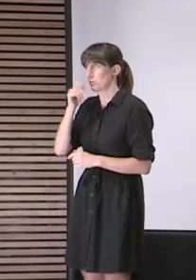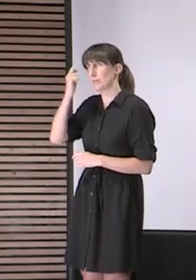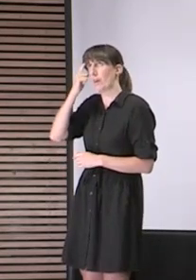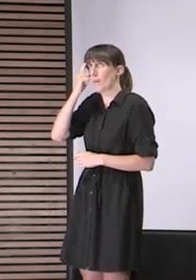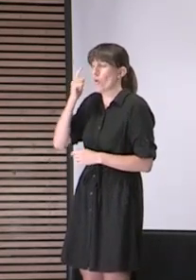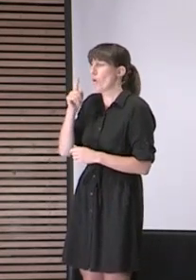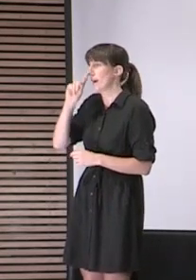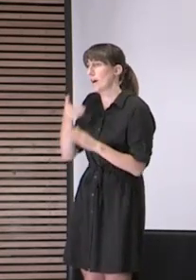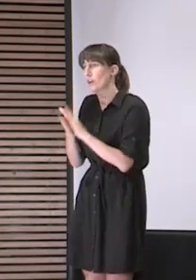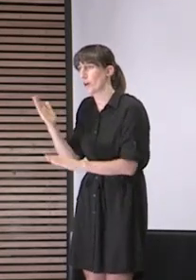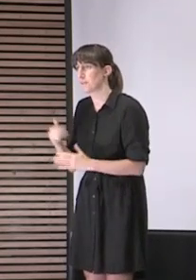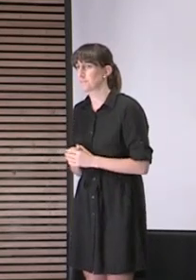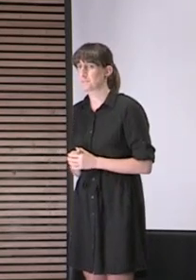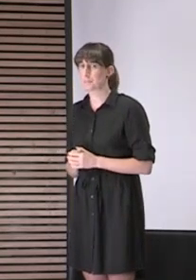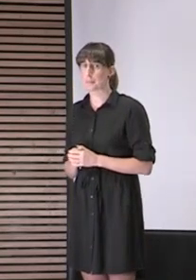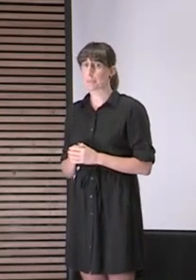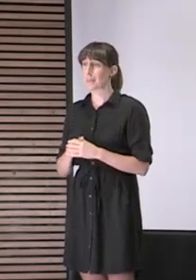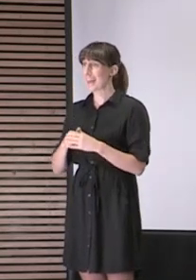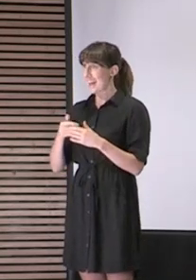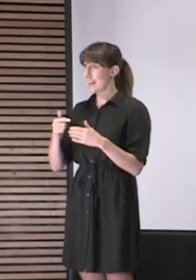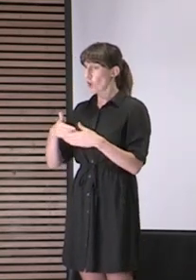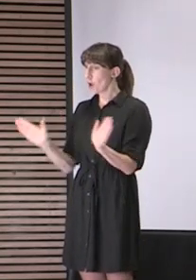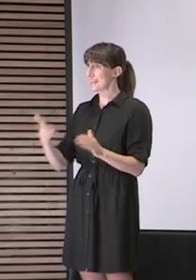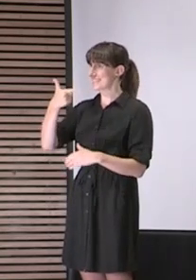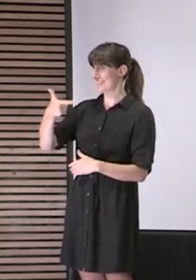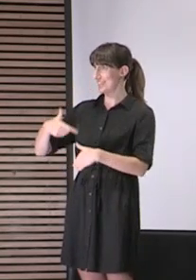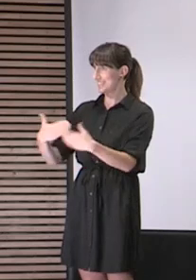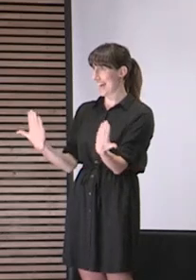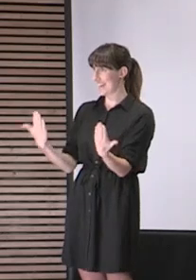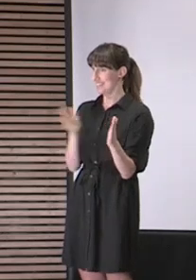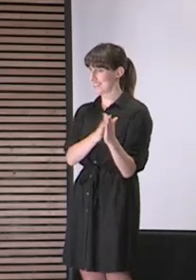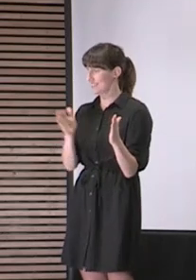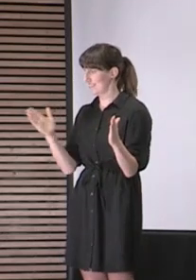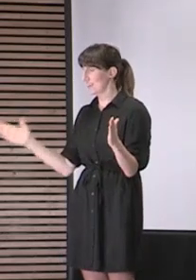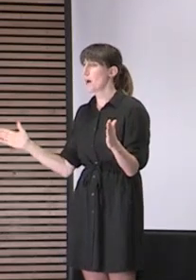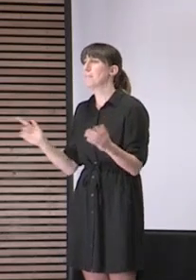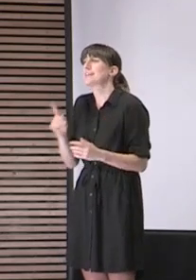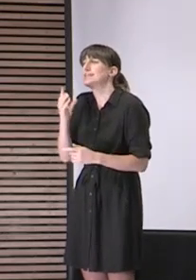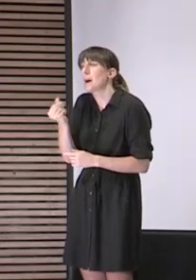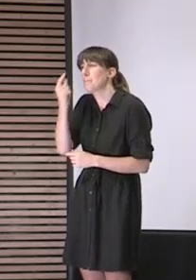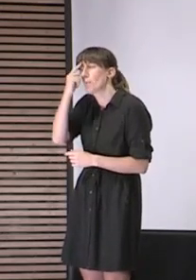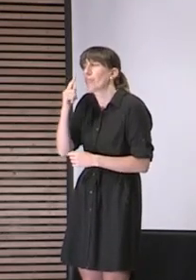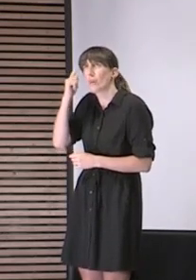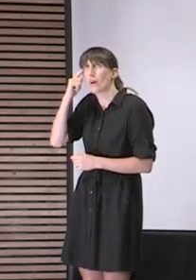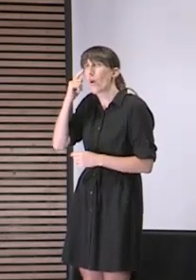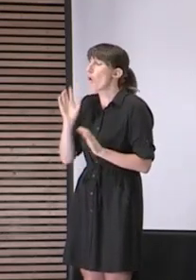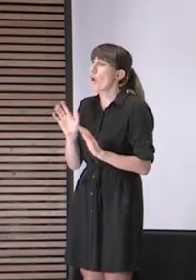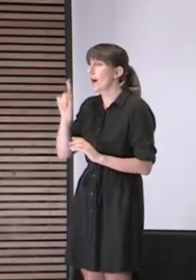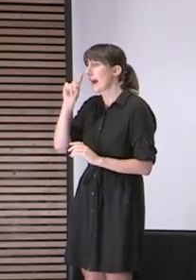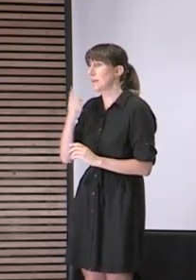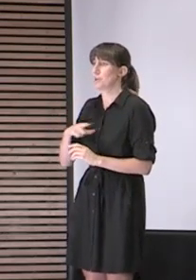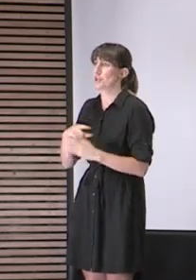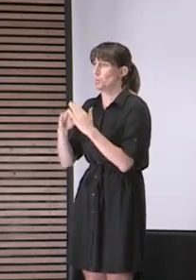comunitarias. Algunas personas